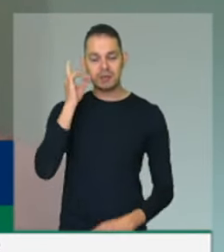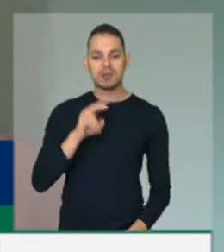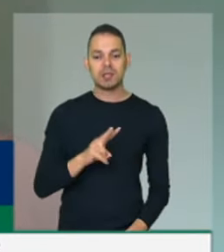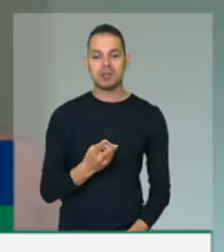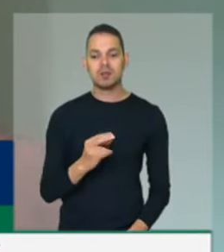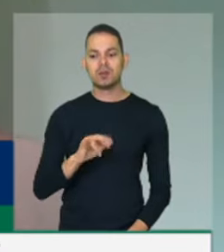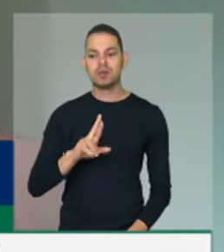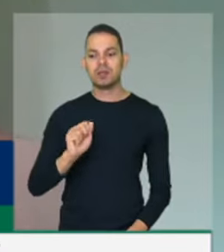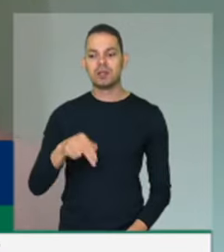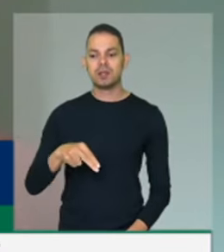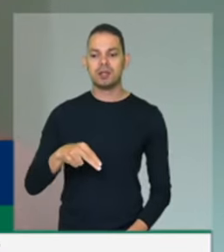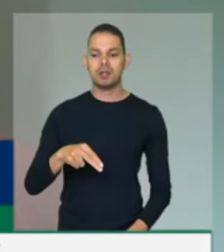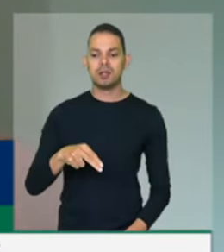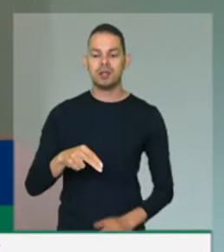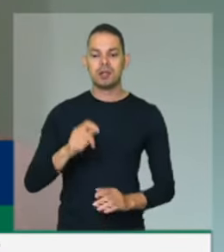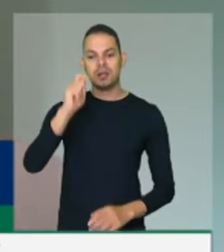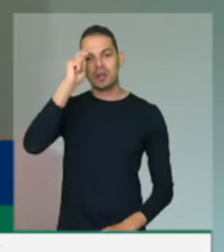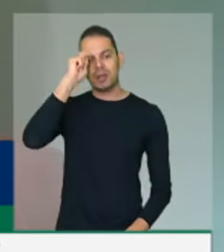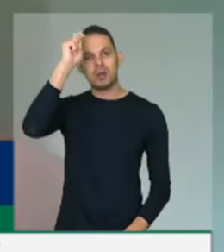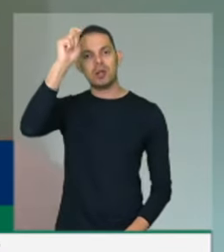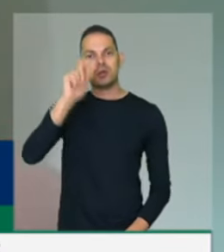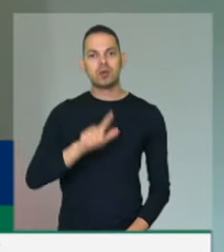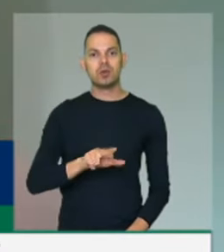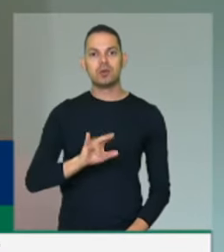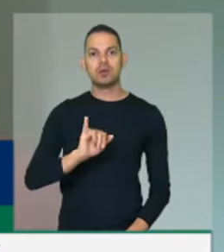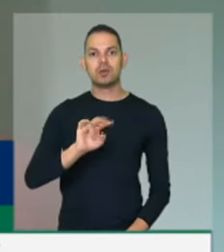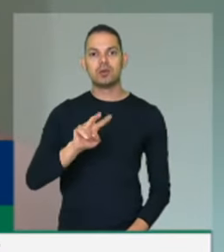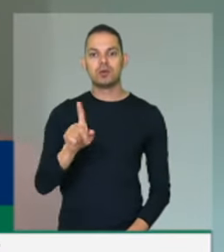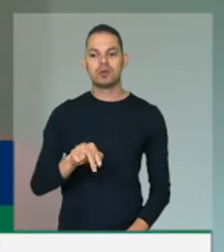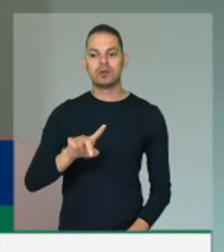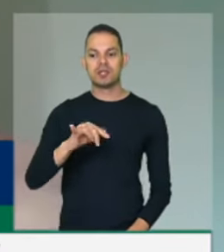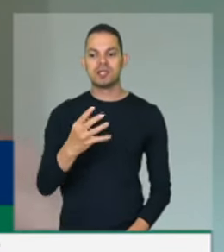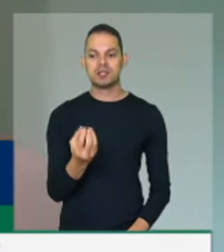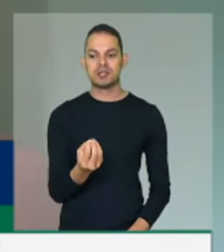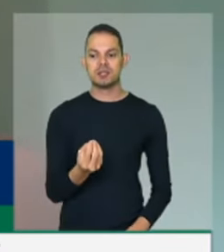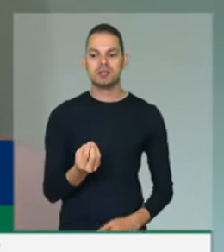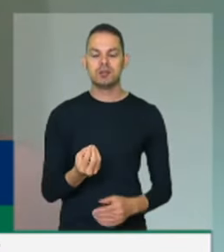QUERO FAZER UM APELO AQUI, VAMOS ESTABELECER VALOR DE REFERÊNCIA. VALOR DE REFERÊNCIA ENTÃO É O VALOR